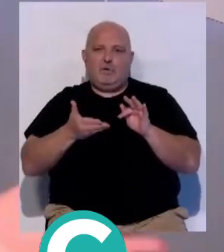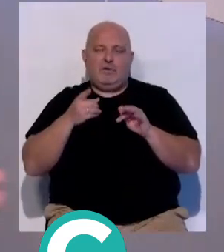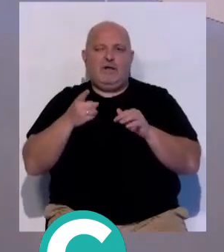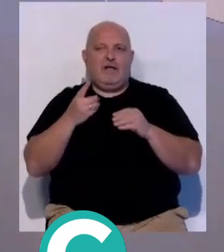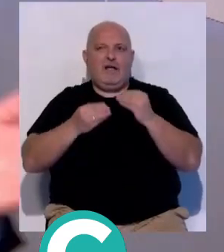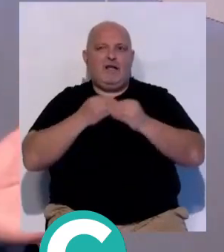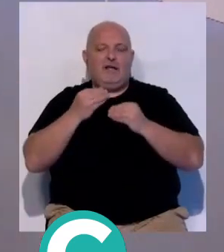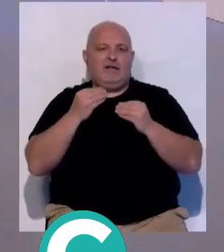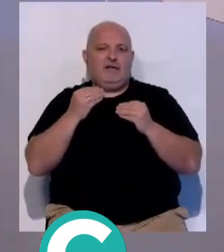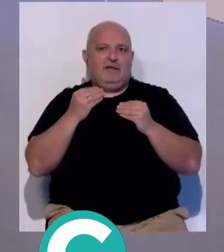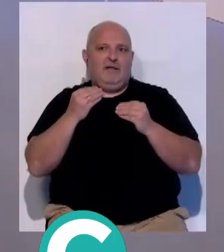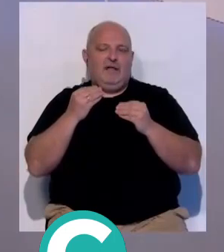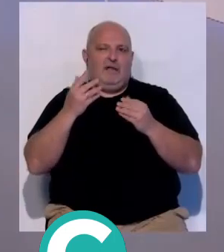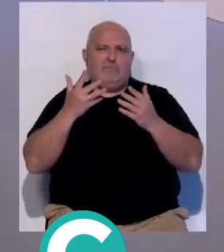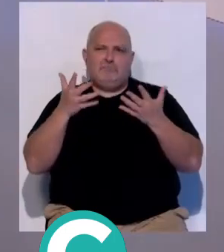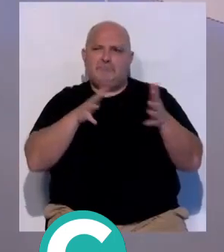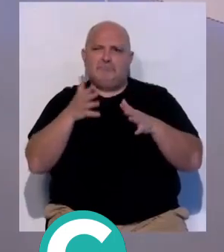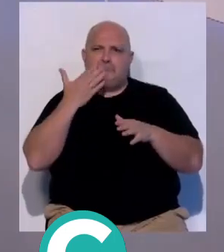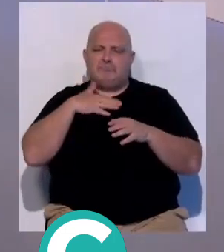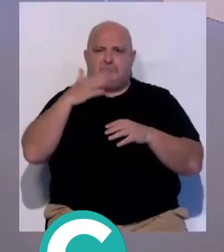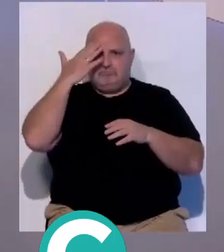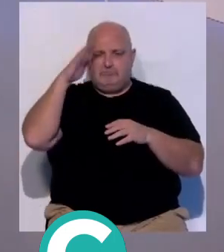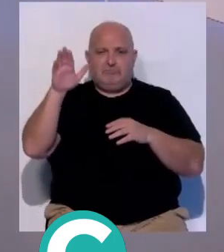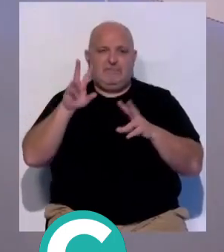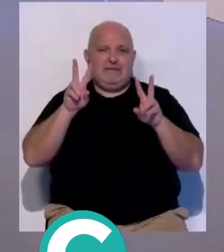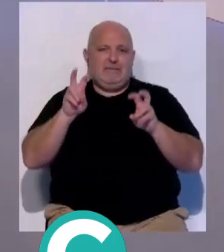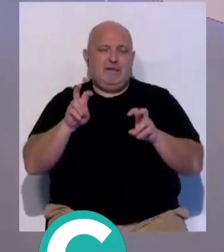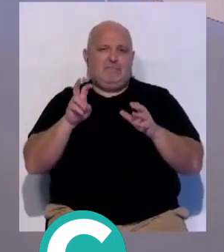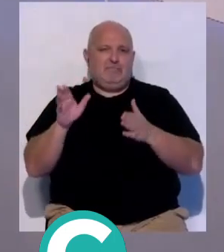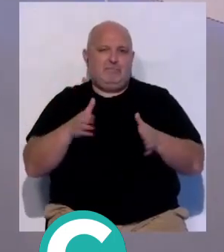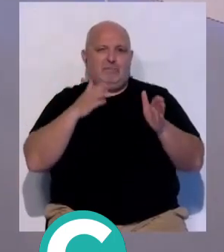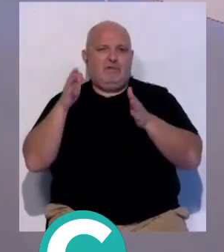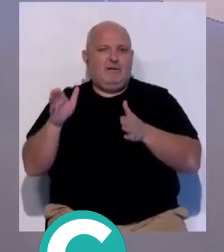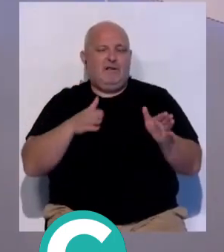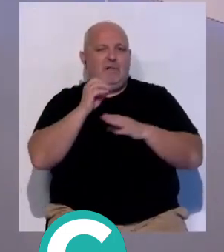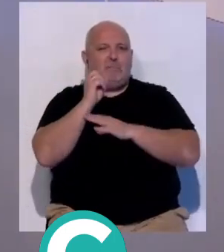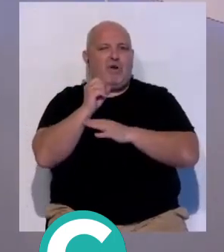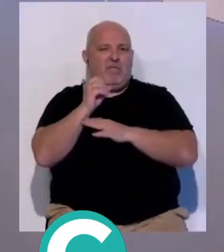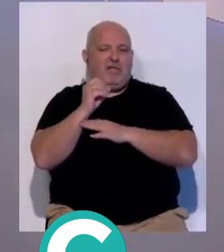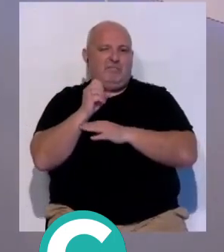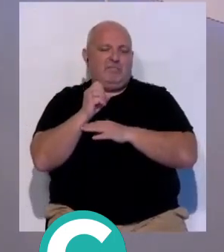que se está desarrollando ya calculo que habrá terminado el tema de la ponencia tanto o de